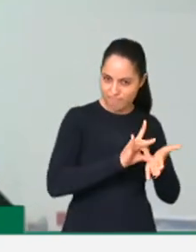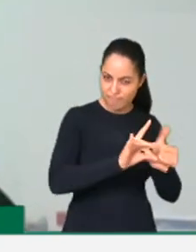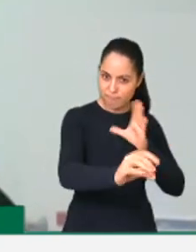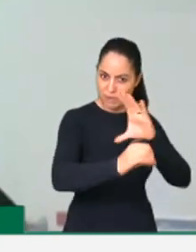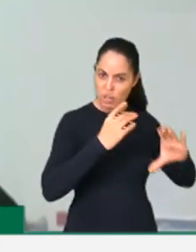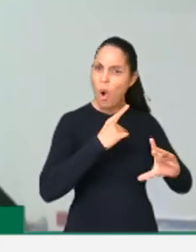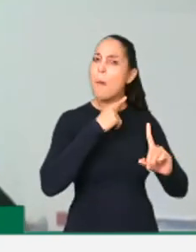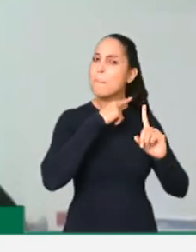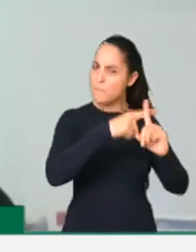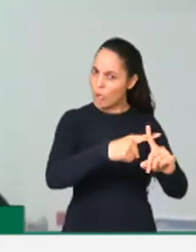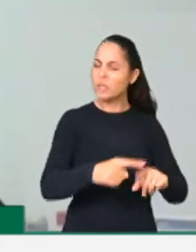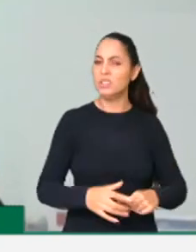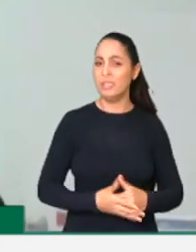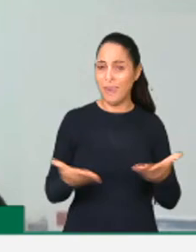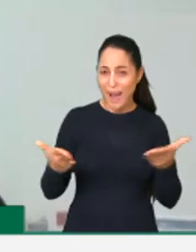INVESTIMENTO DA AMAZÔNIA E O FUNDO DE INVESTIMENTO DO